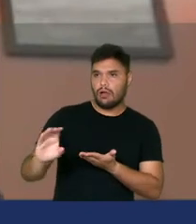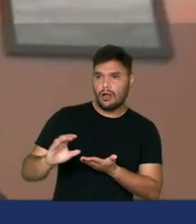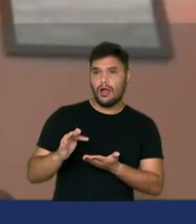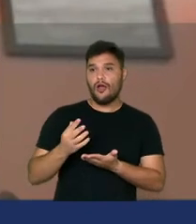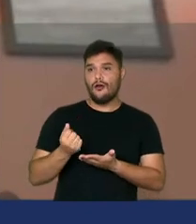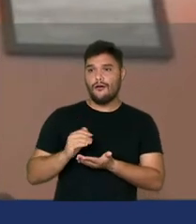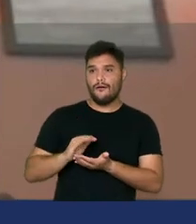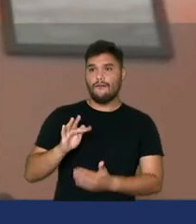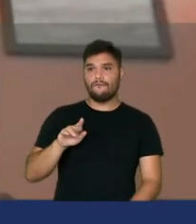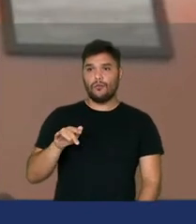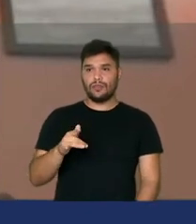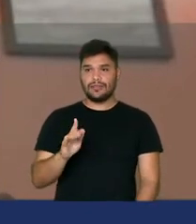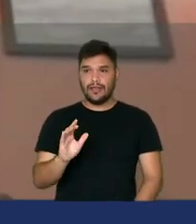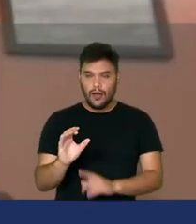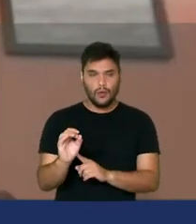ORÇAMENTO É BASTA APROVAR 2 BILHÕES PARA CÁ , CINCO PARA